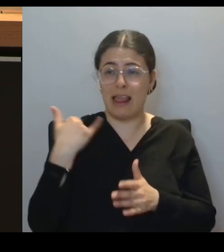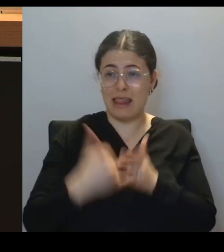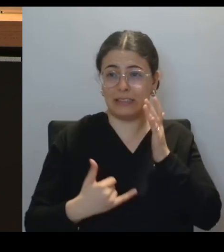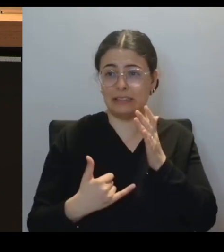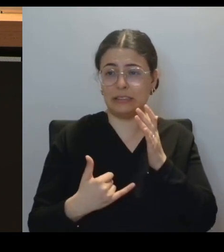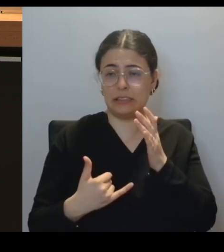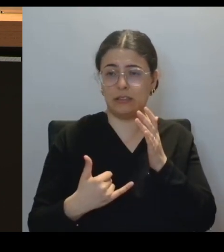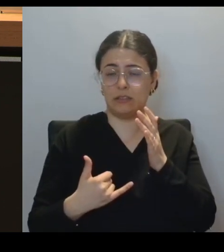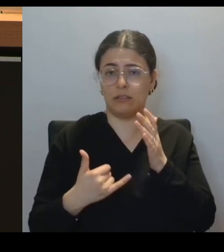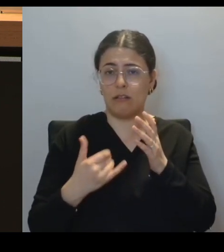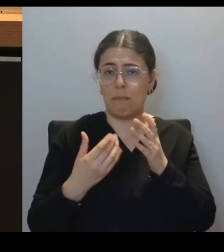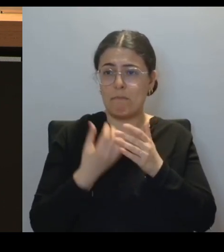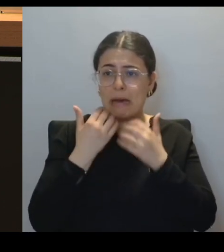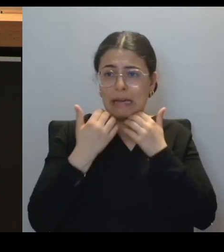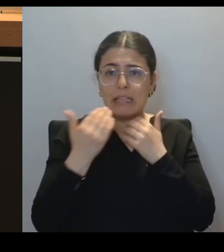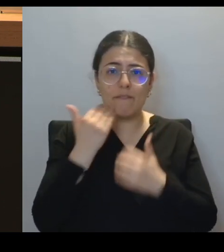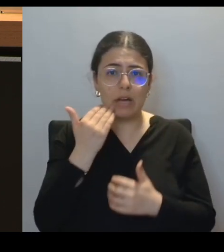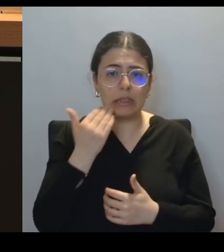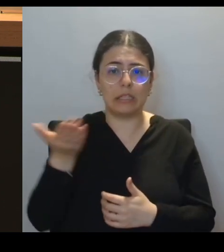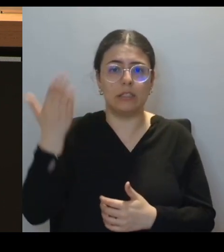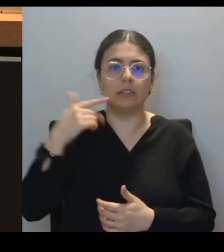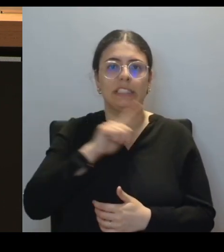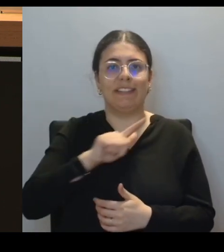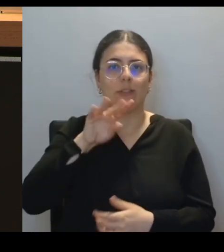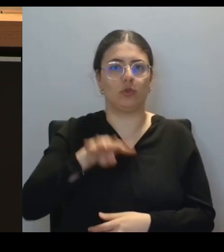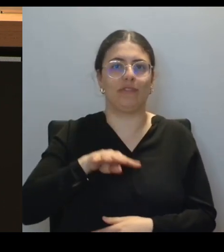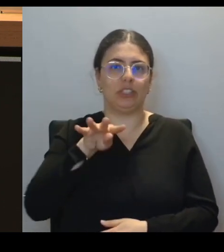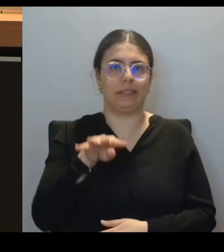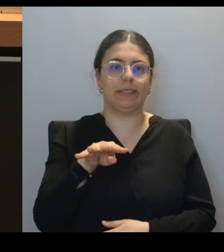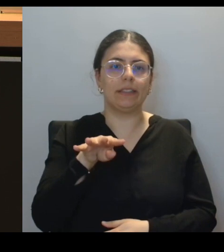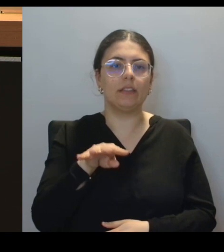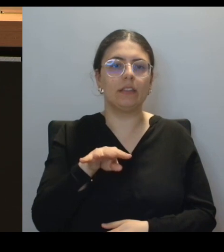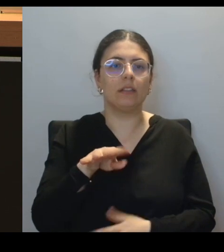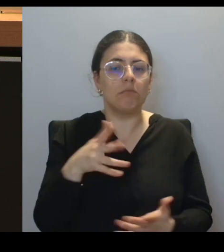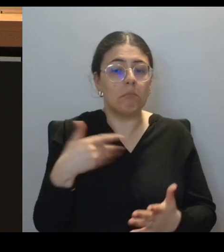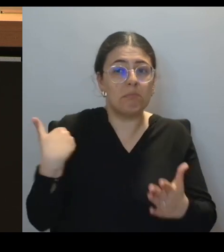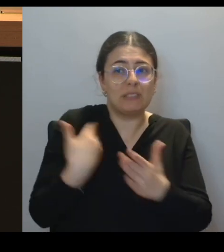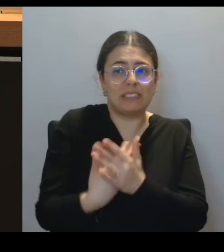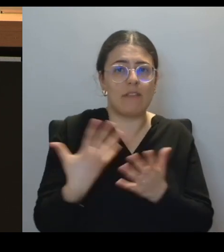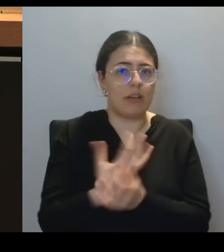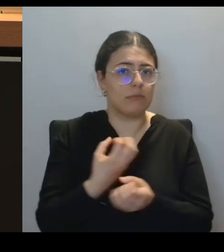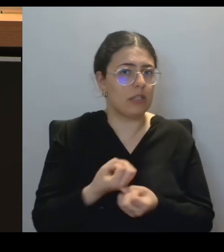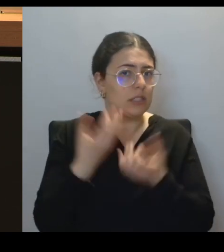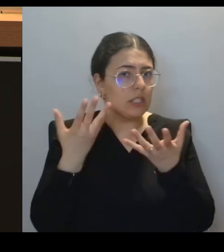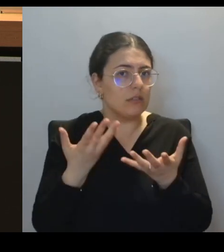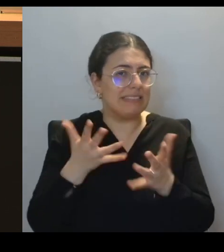Also was ist seitdem geschehen? Zum Zeitpunkt der letzten Veröffentlichung war Deutschland